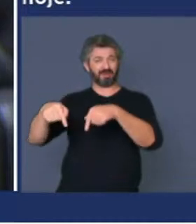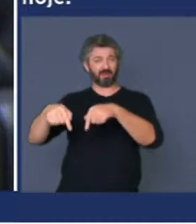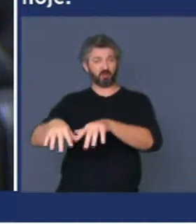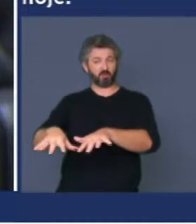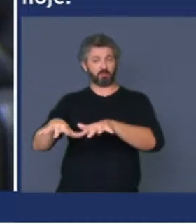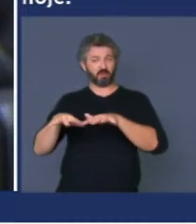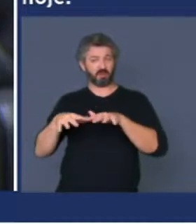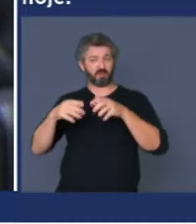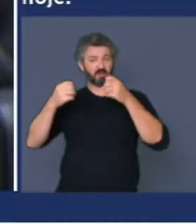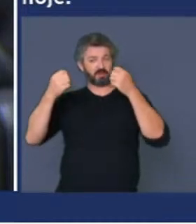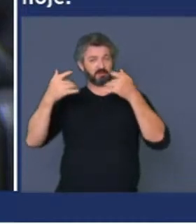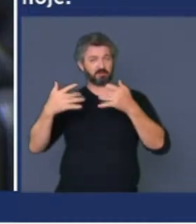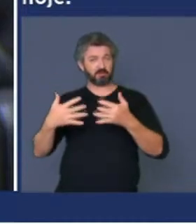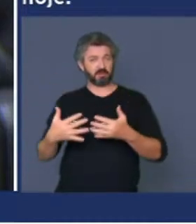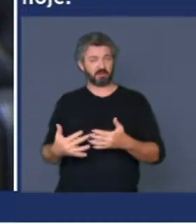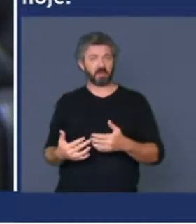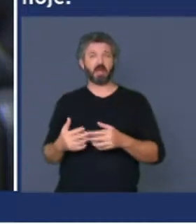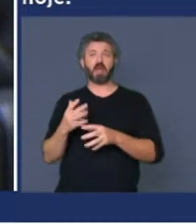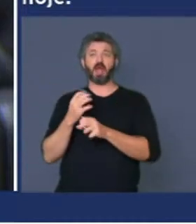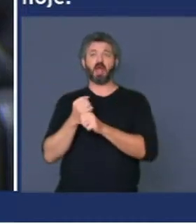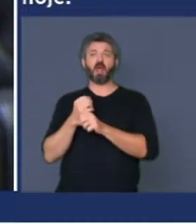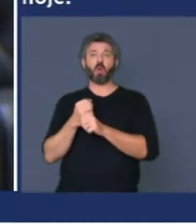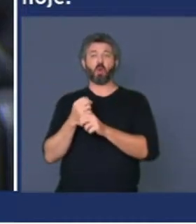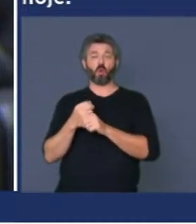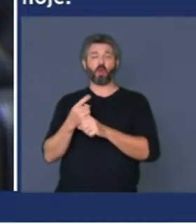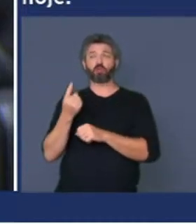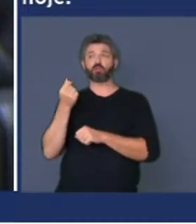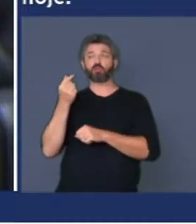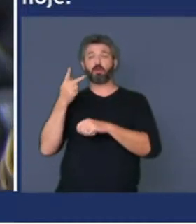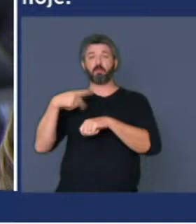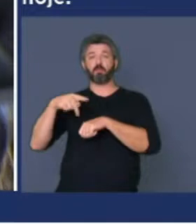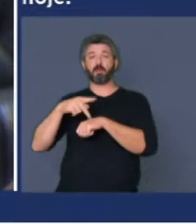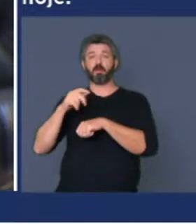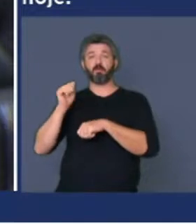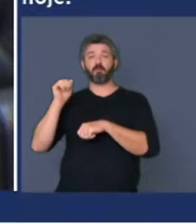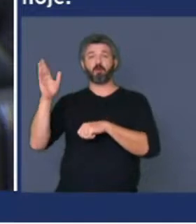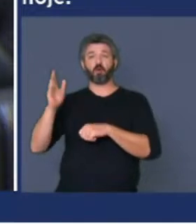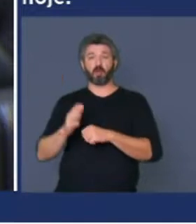MINISTRO ESCLARECER AS SUAS CONTAS NO PARAÍSO FISCAL, E